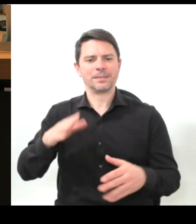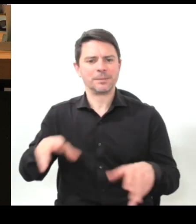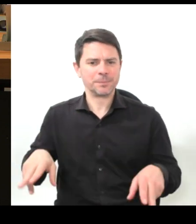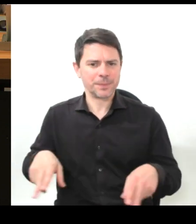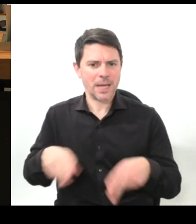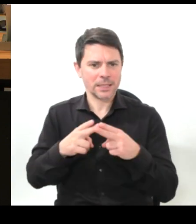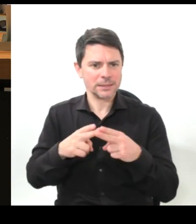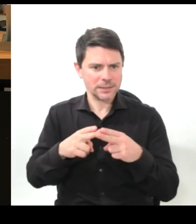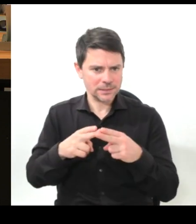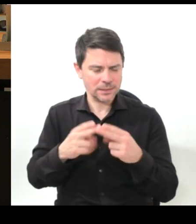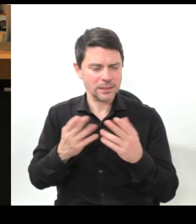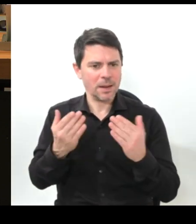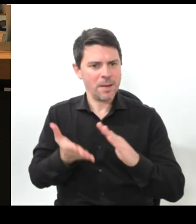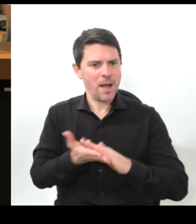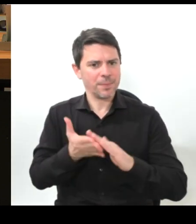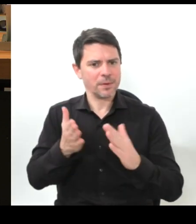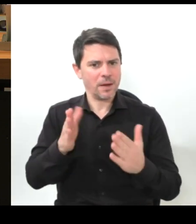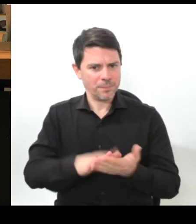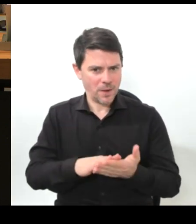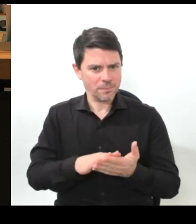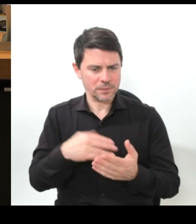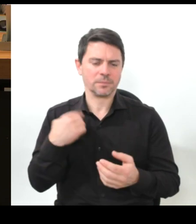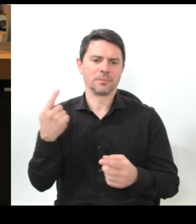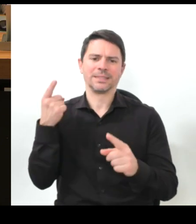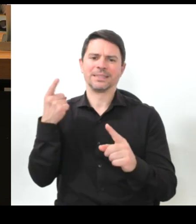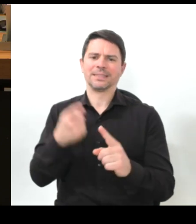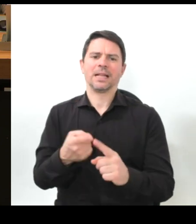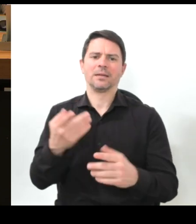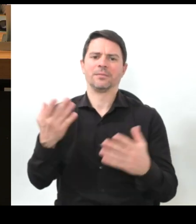entstanden. Das ist so Wir haben auch einen Masterplan, so Lass